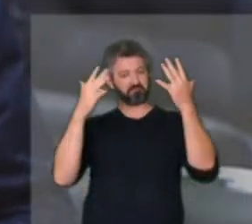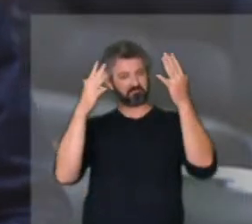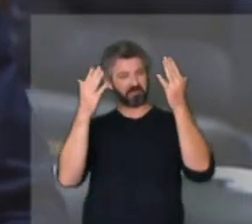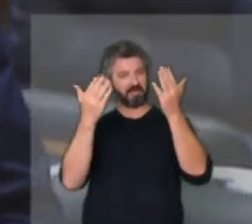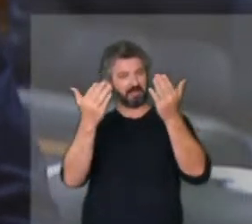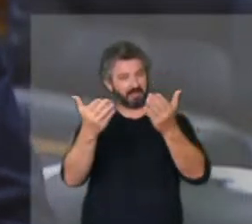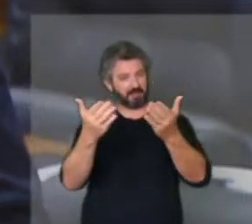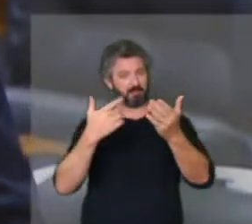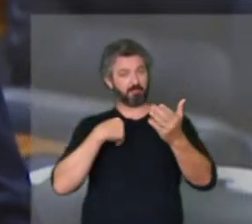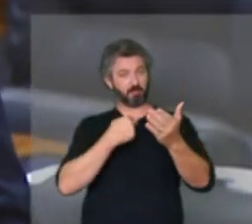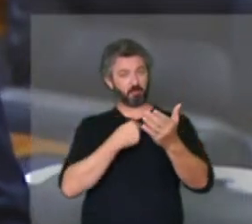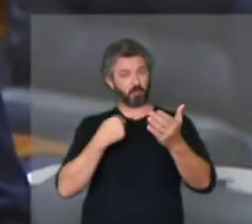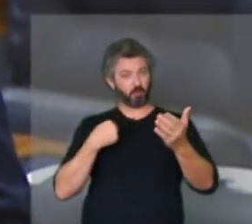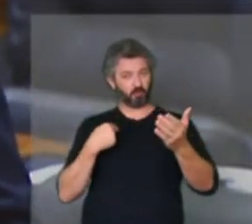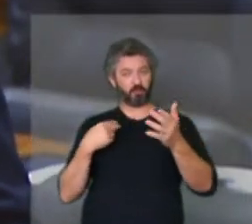NOME DE MINHA FAMÍLIA, AO PASTOR JOÃO LUIZ, JOÃO LUIZ,